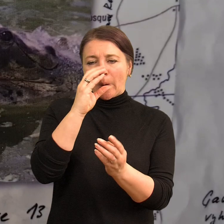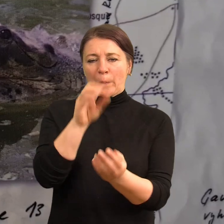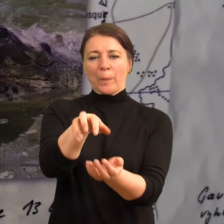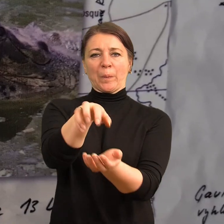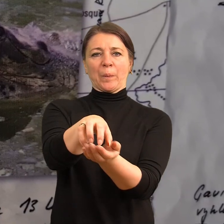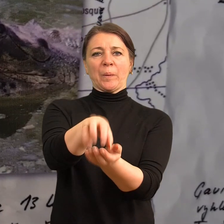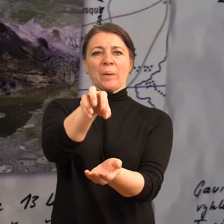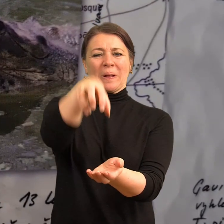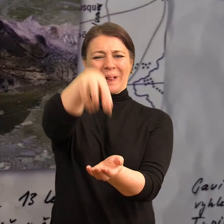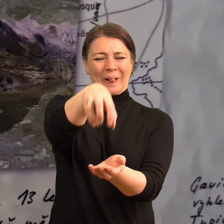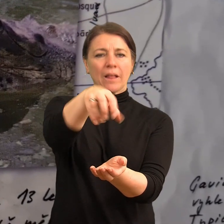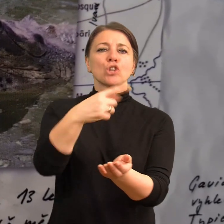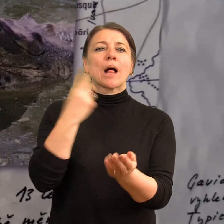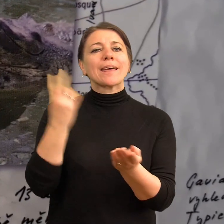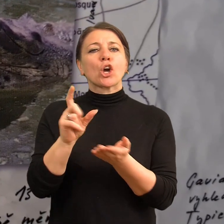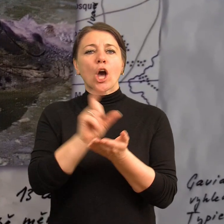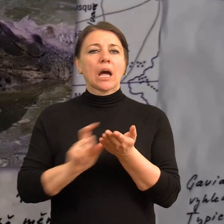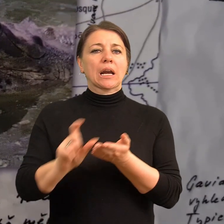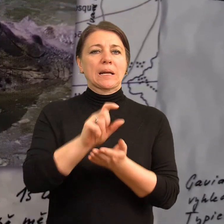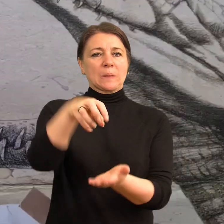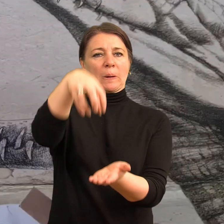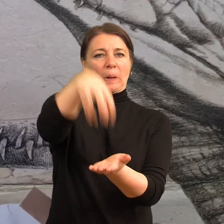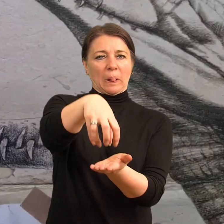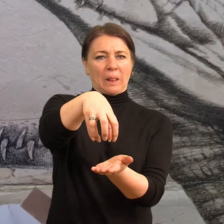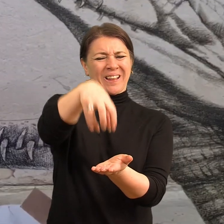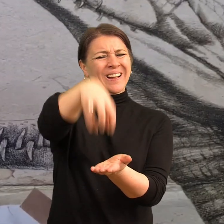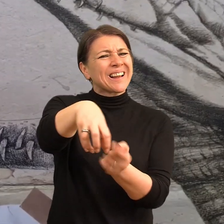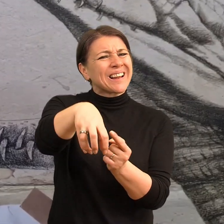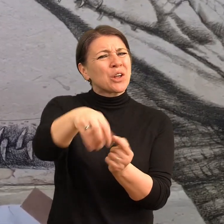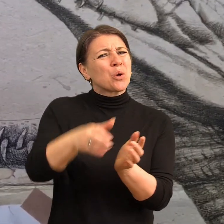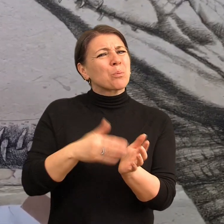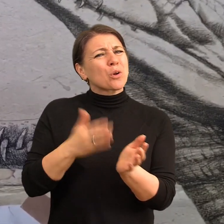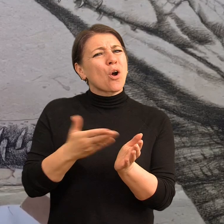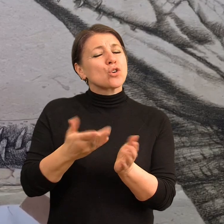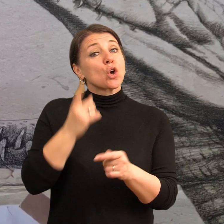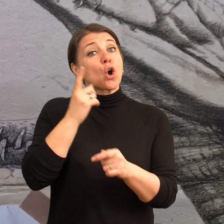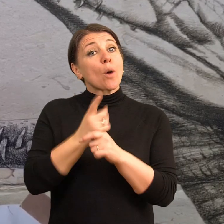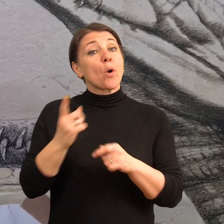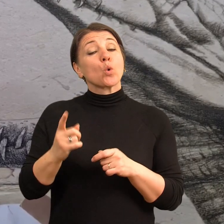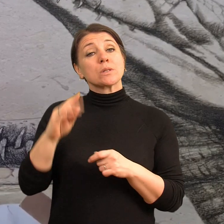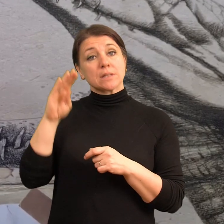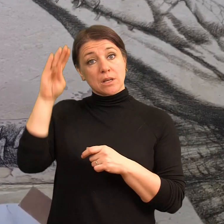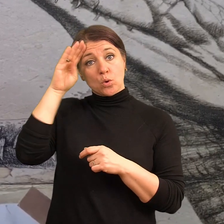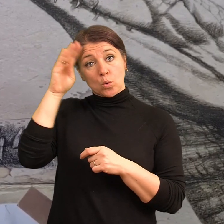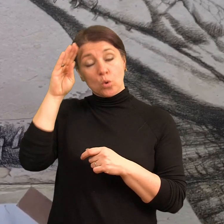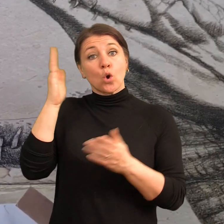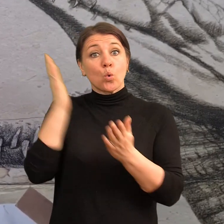což v hindštině znamená hrnec, či hliněná nádoba. Ten samcům vyrůstá po dosažení pohlavní dospělosti